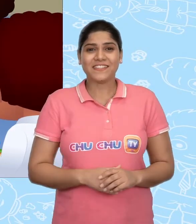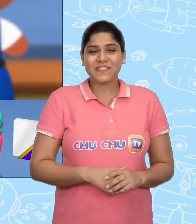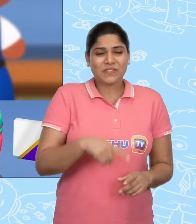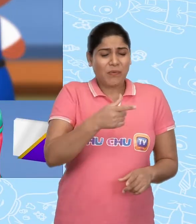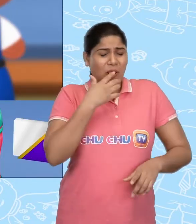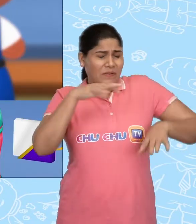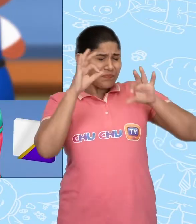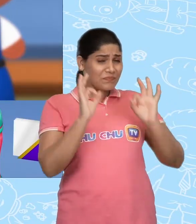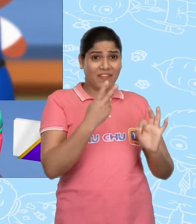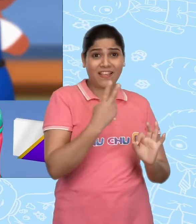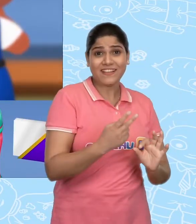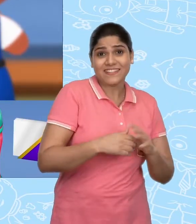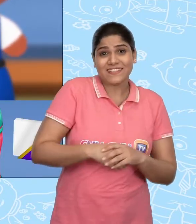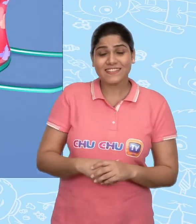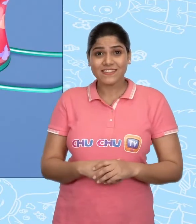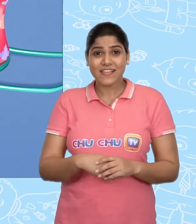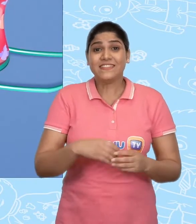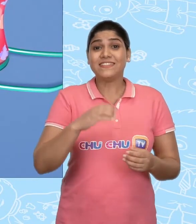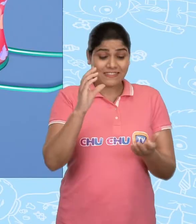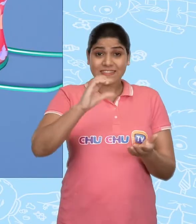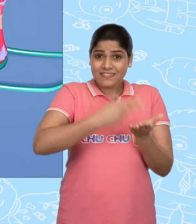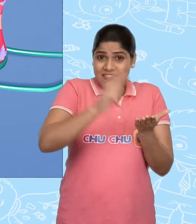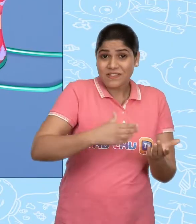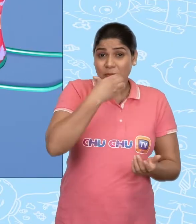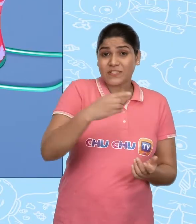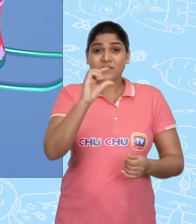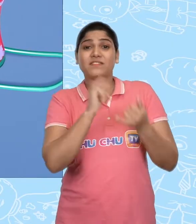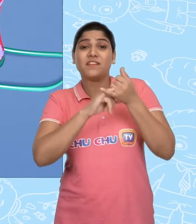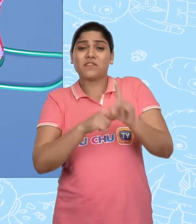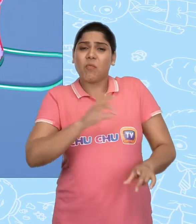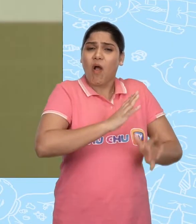जो बहुत ही स्वादिष्ट लग रहा है Cheese pizza तो Cusslyको बहुत पसंद है